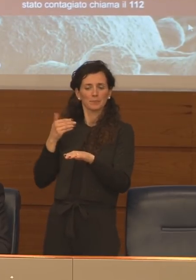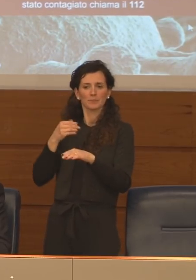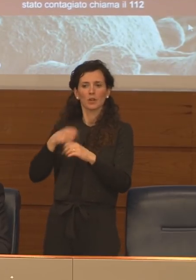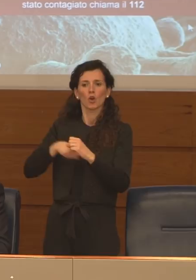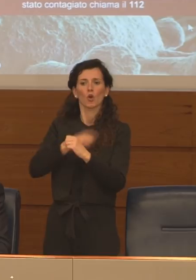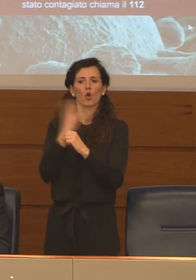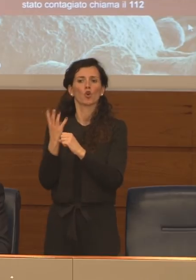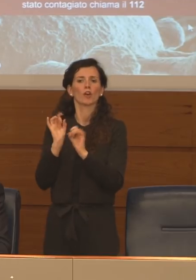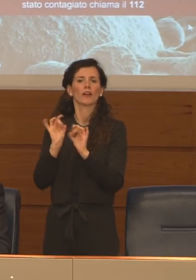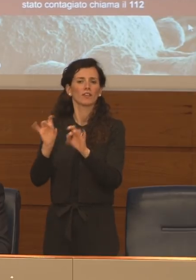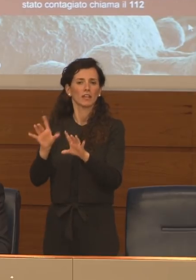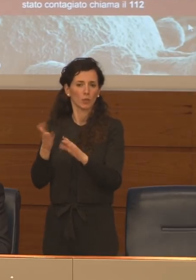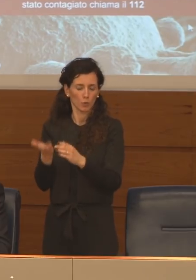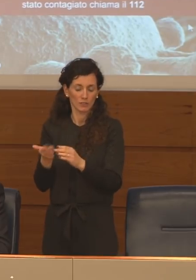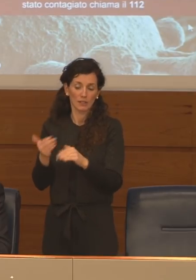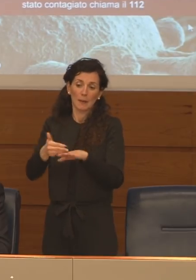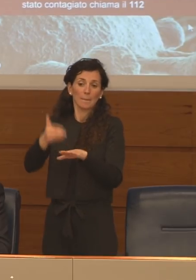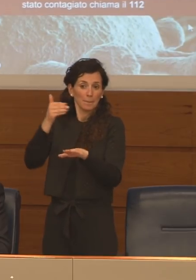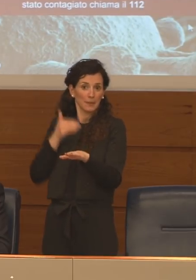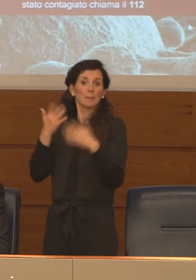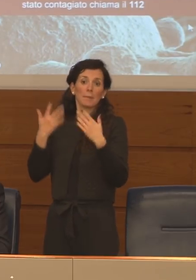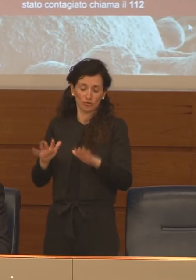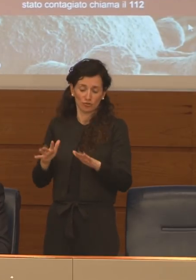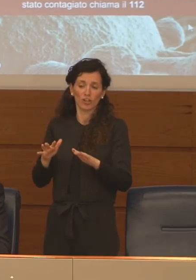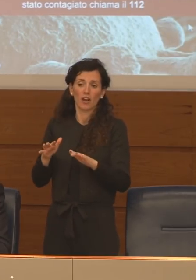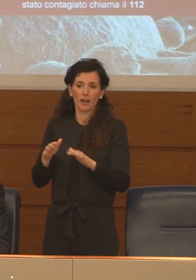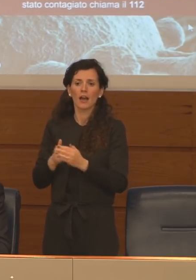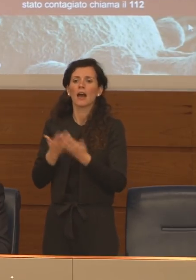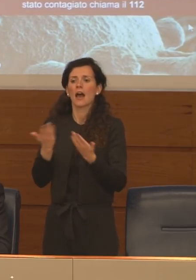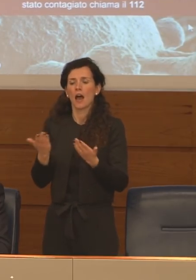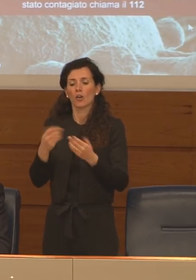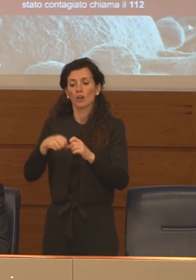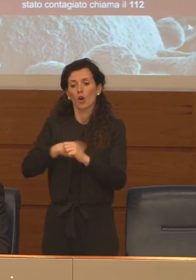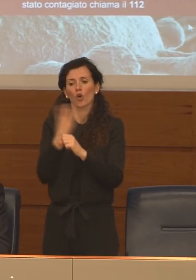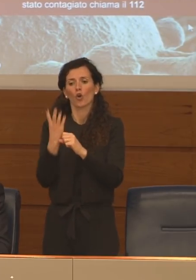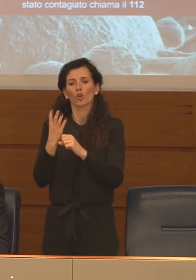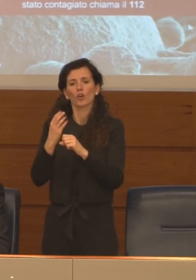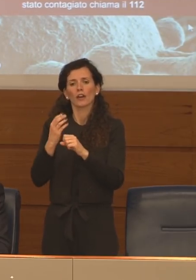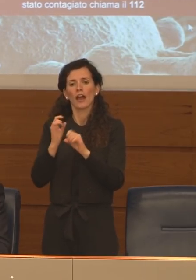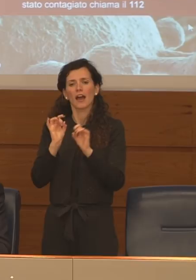quindi il coronavirus è intervenuto in un quadro clinico